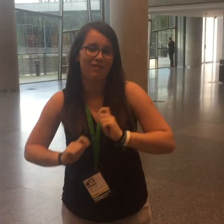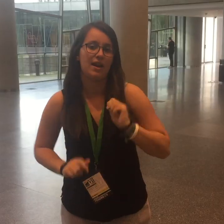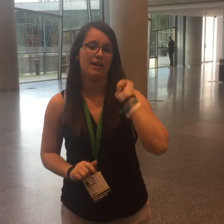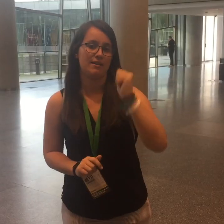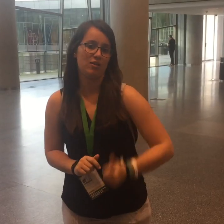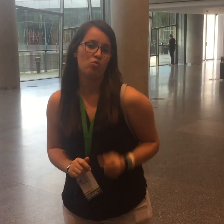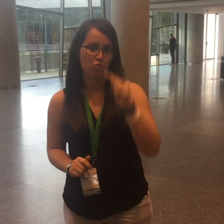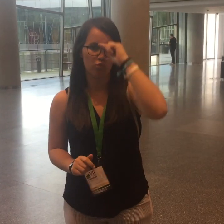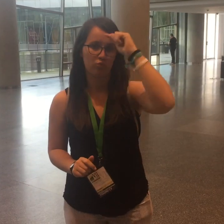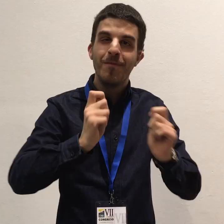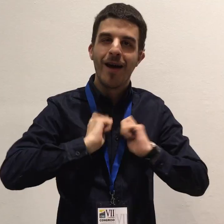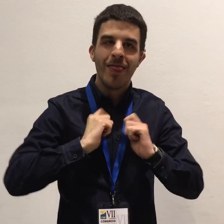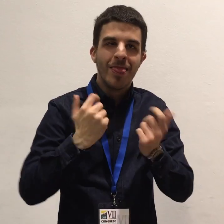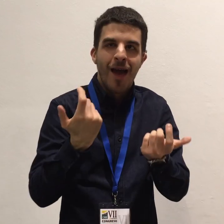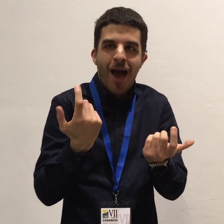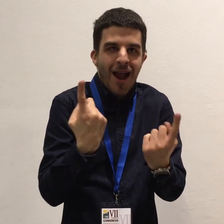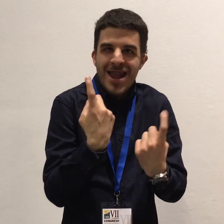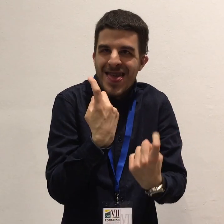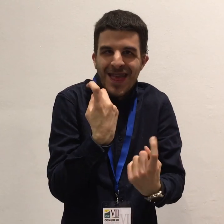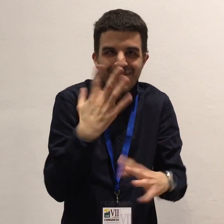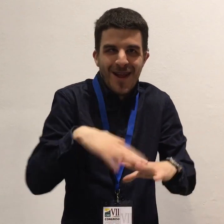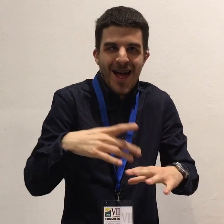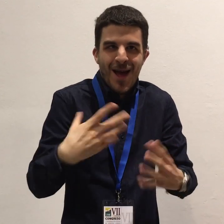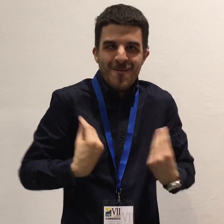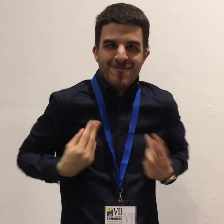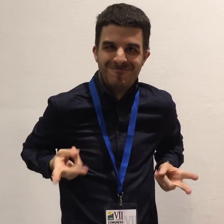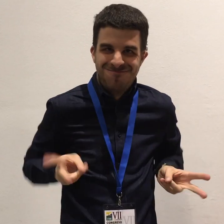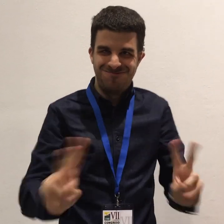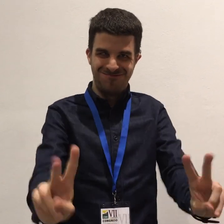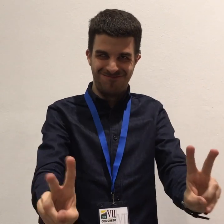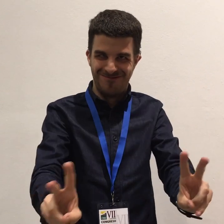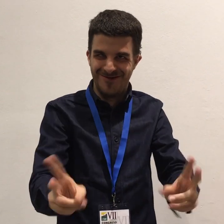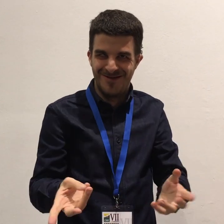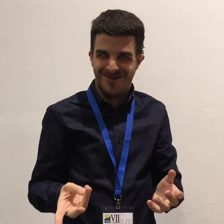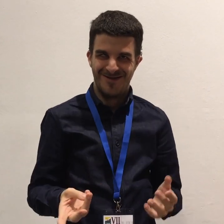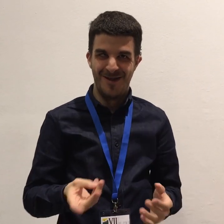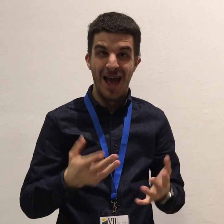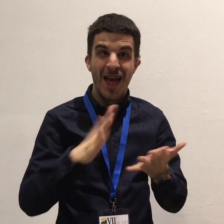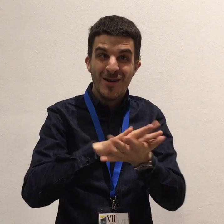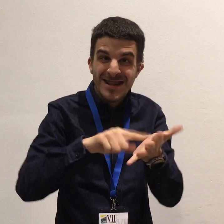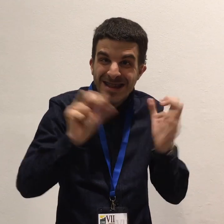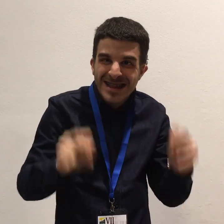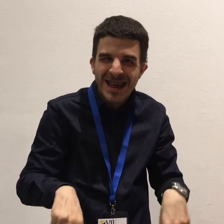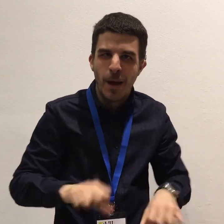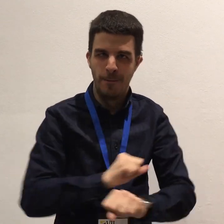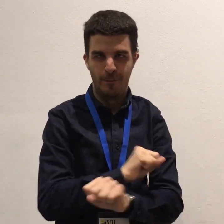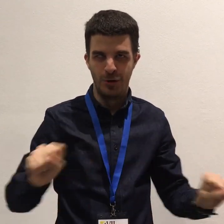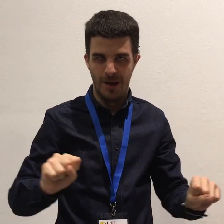La lengua de signos nos proporciona riqueza cultural. La LS es necesaria para poder vivir, me sería imposible vivir sin ella.